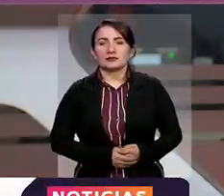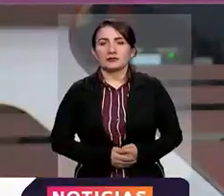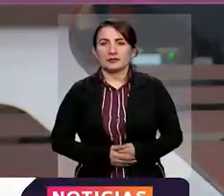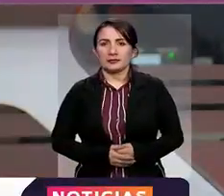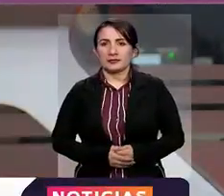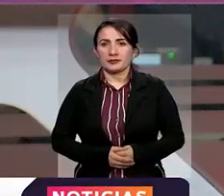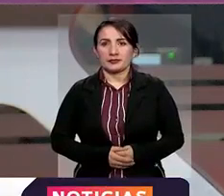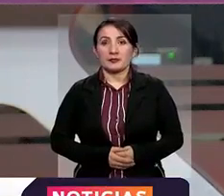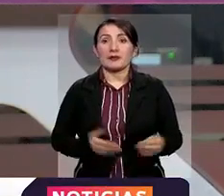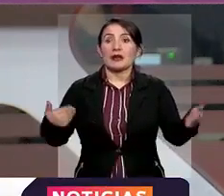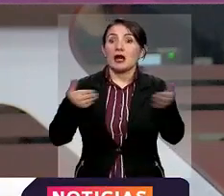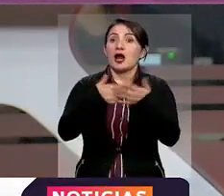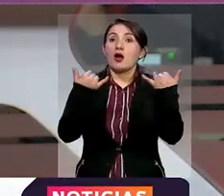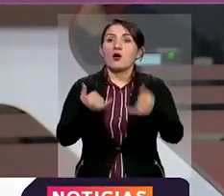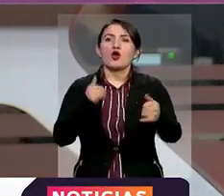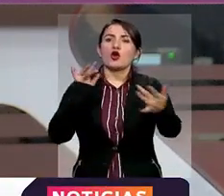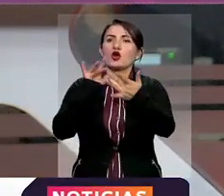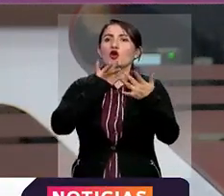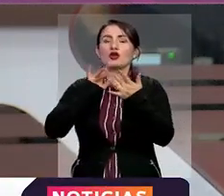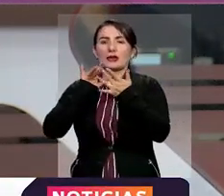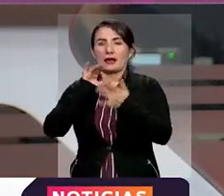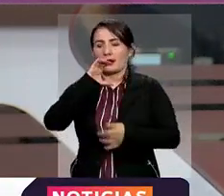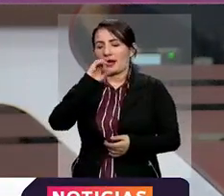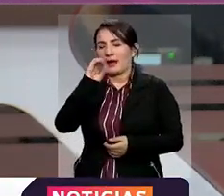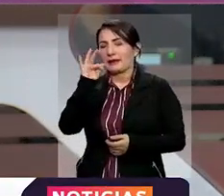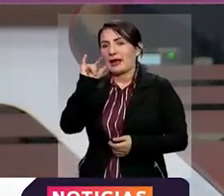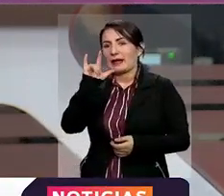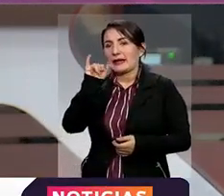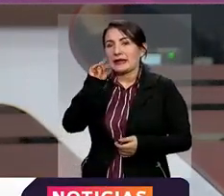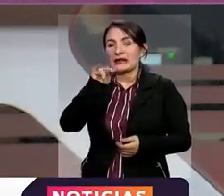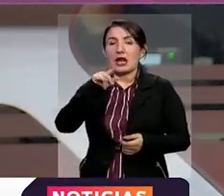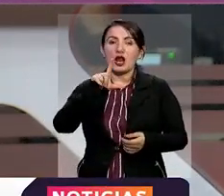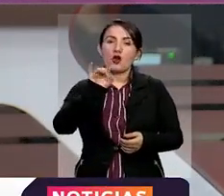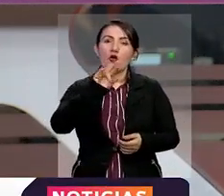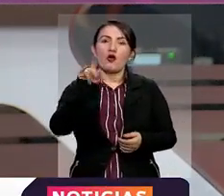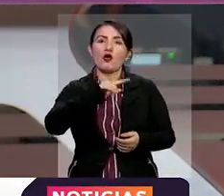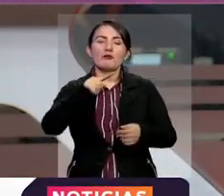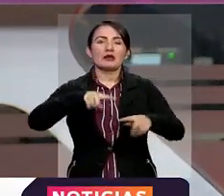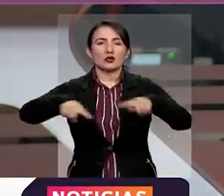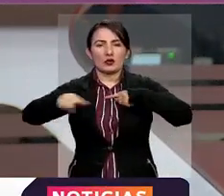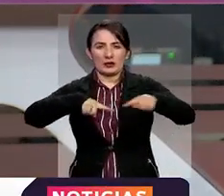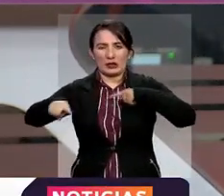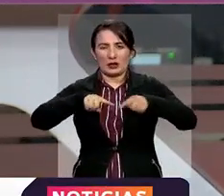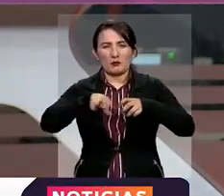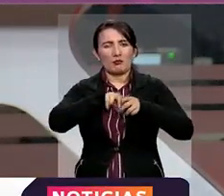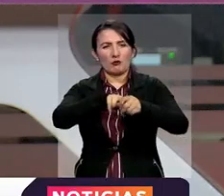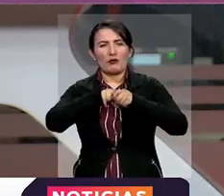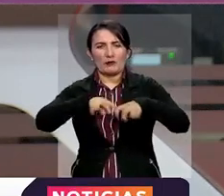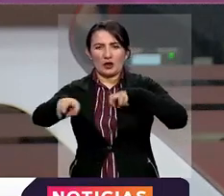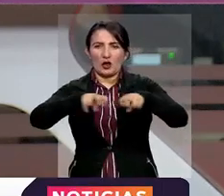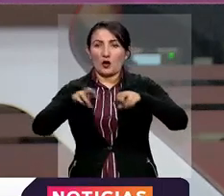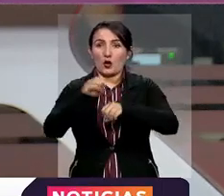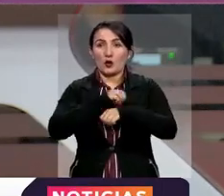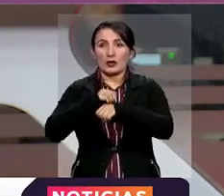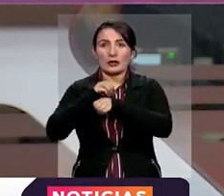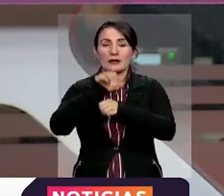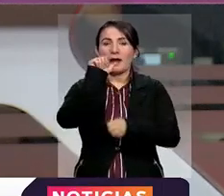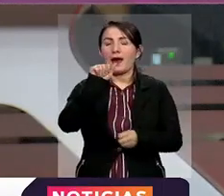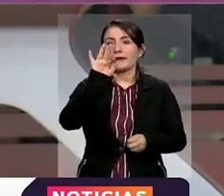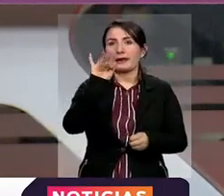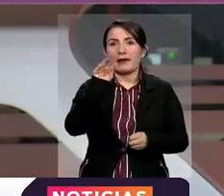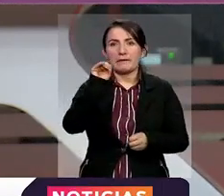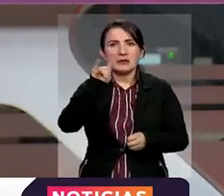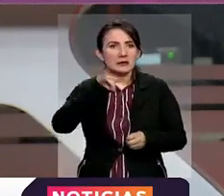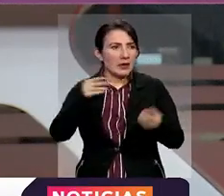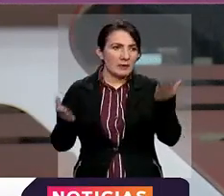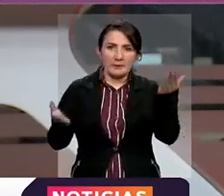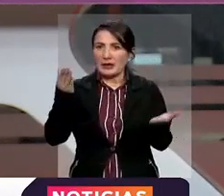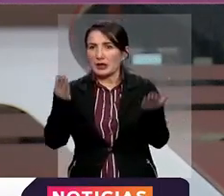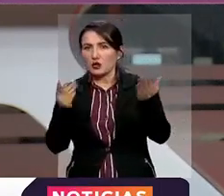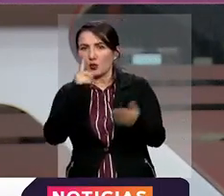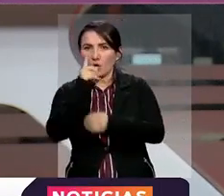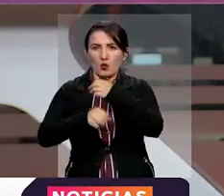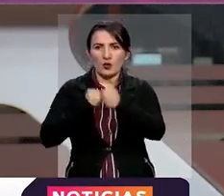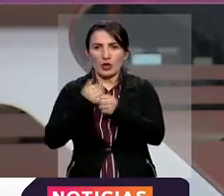POR EL MOMENTO DESDE ESTE LUGAR.